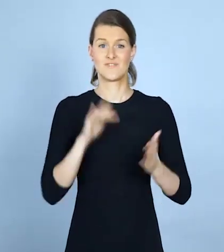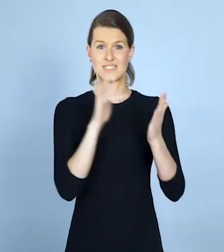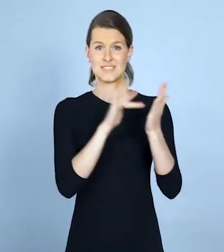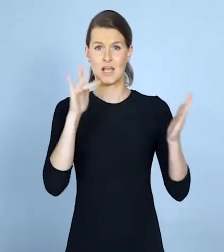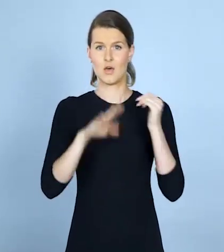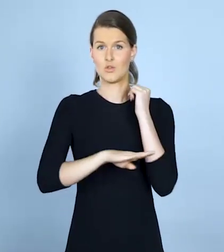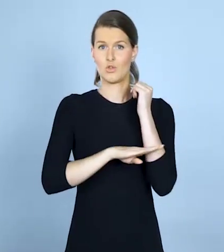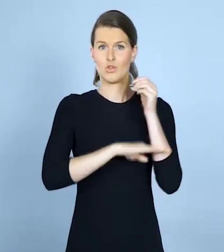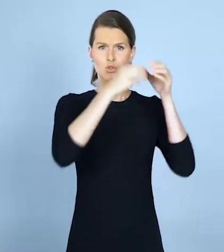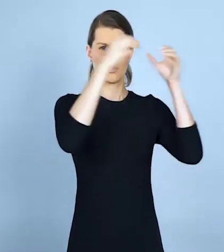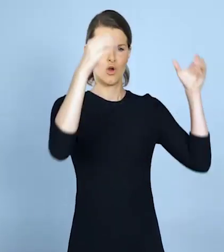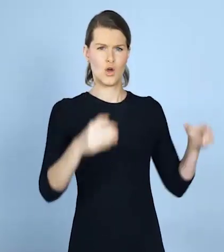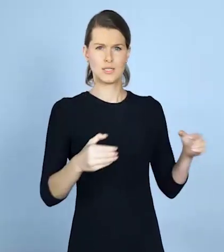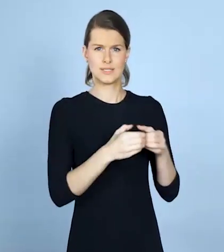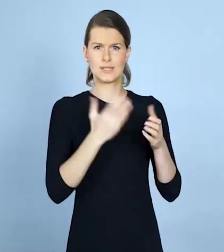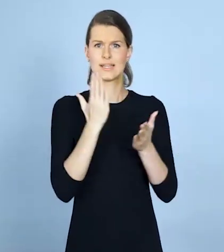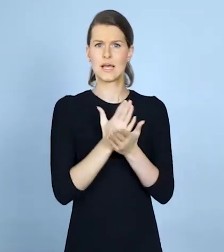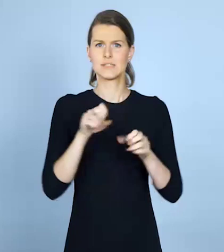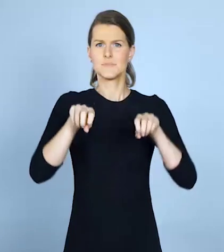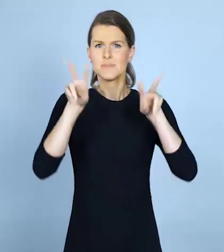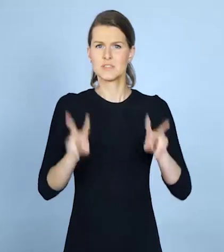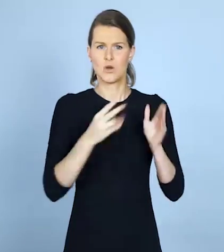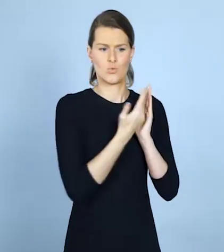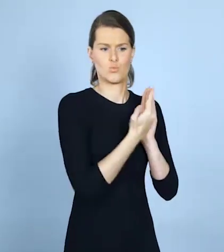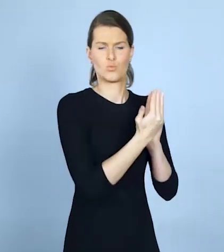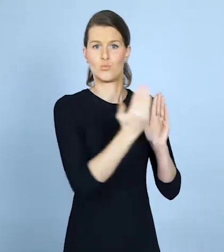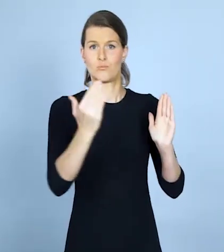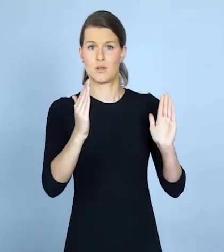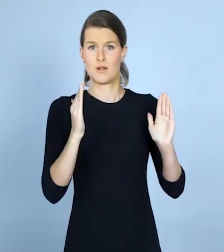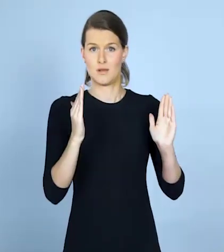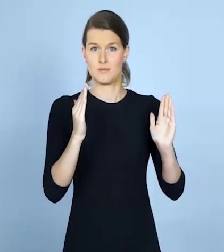В середине доски, в специальном углублении,